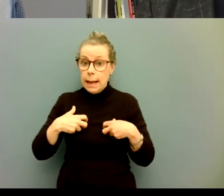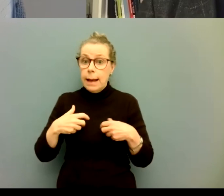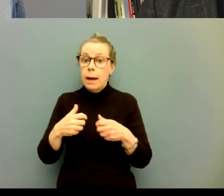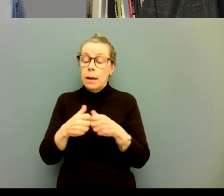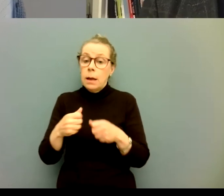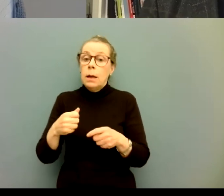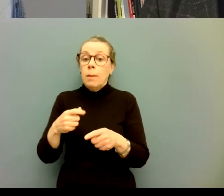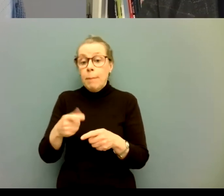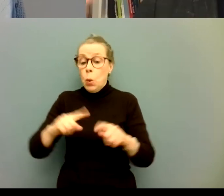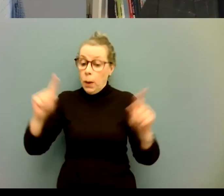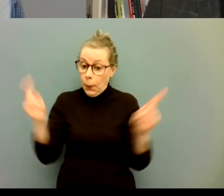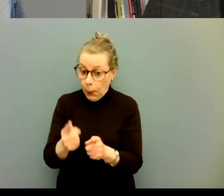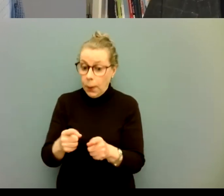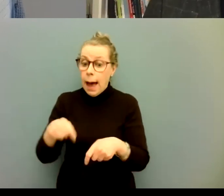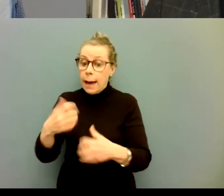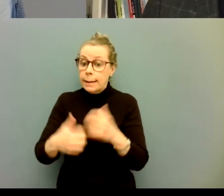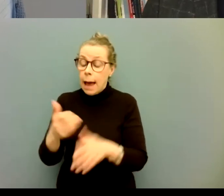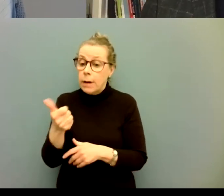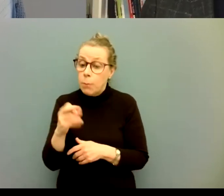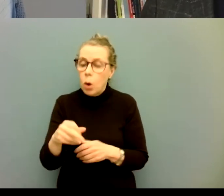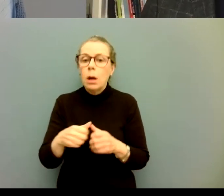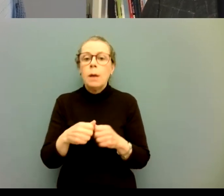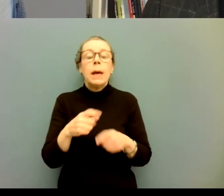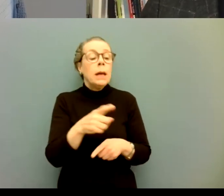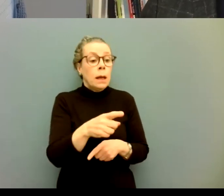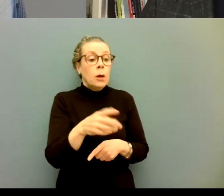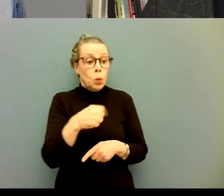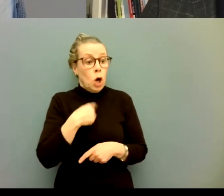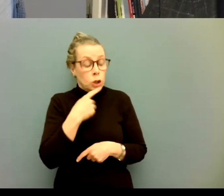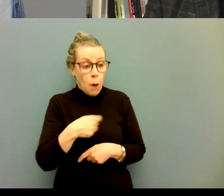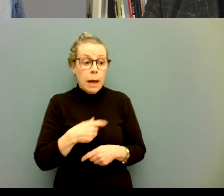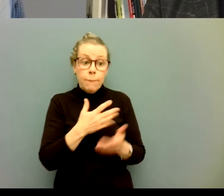Men det är fortfarande många anställda, sade jag.